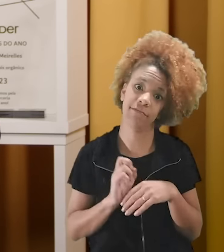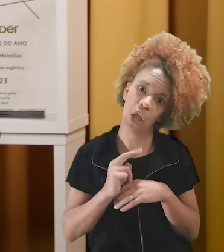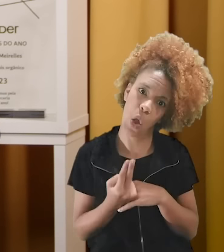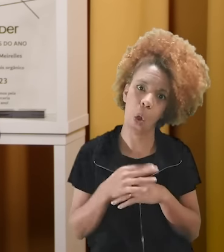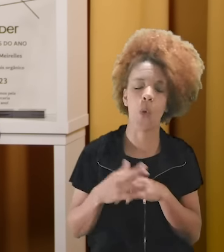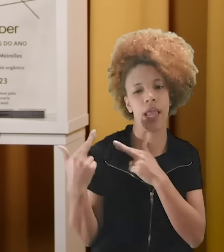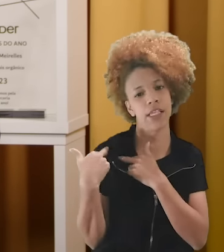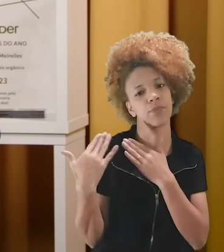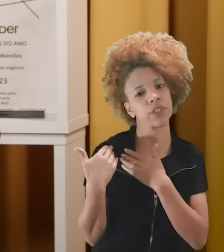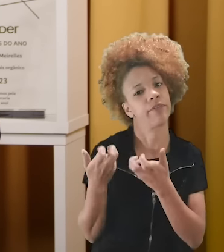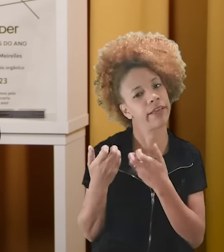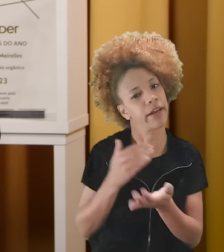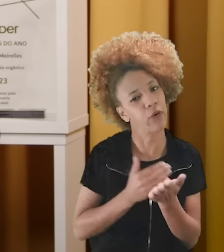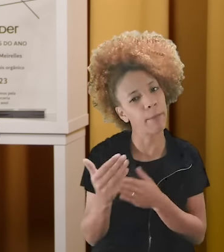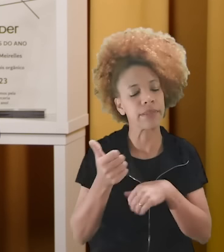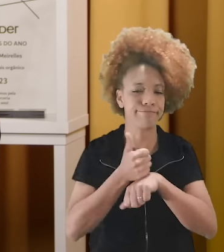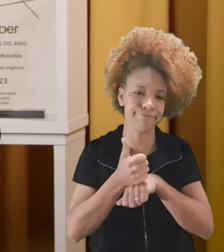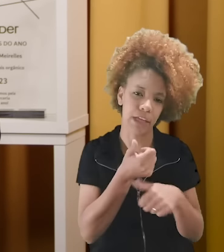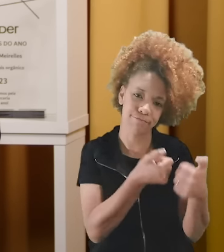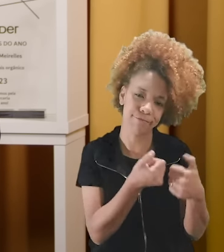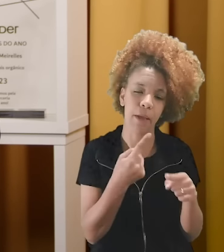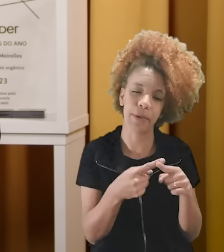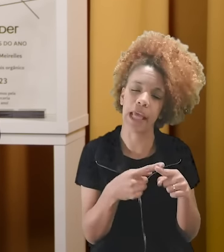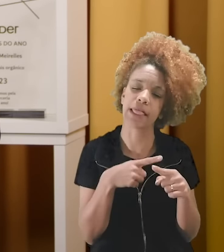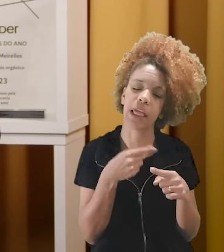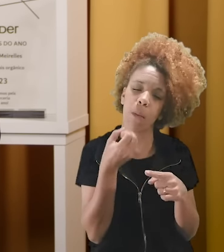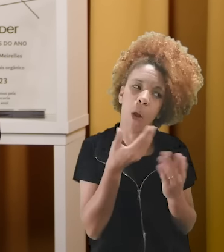ou para pessoas que estejam querendo começar nesse universo acho que aqui tem um bom passo